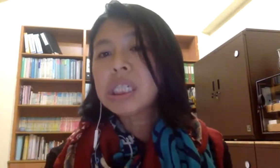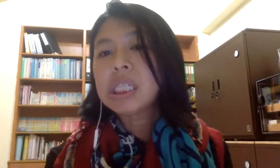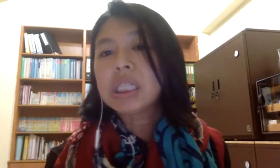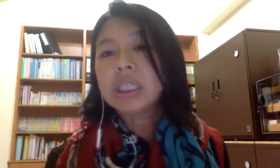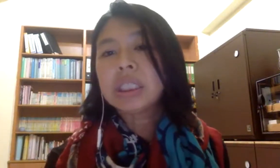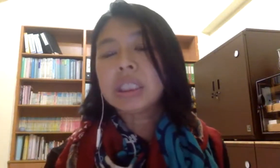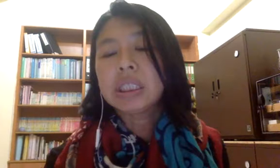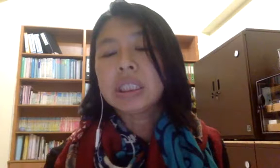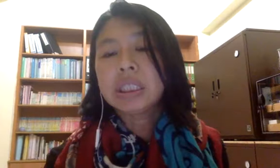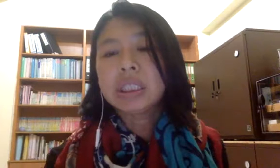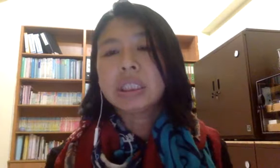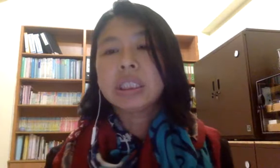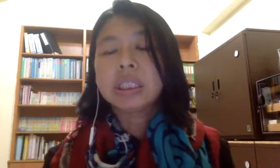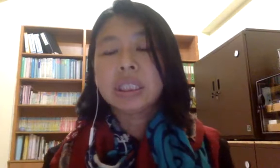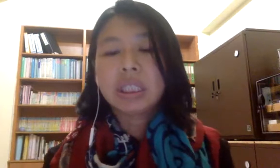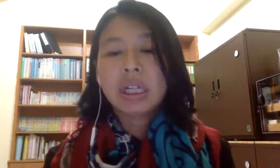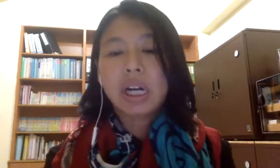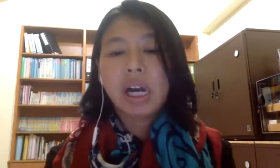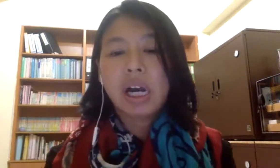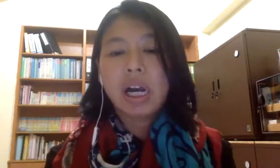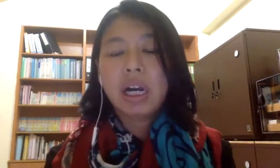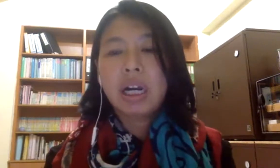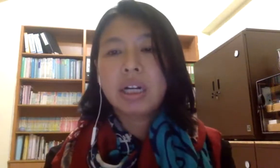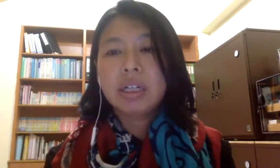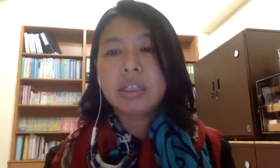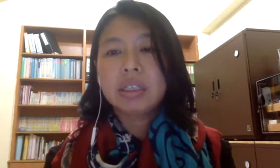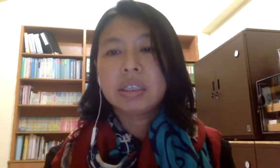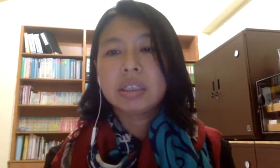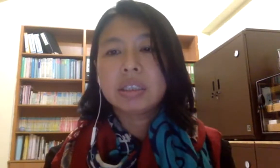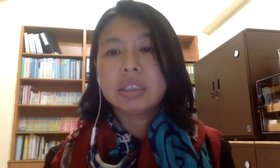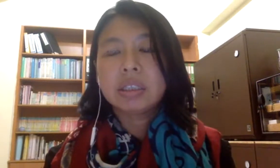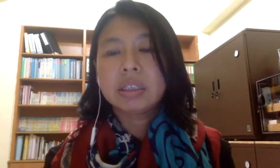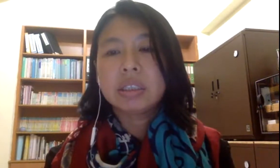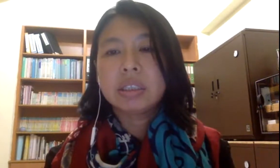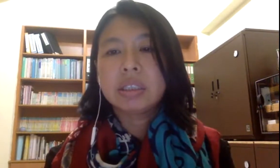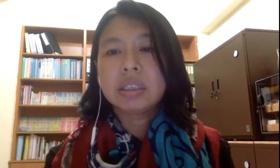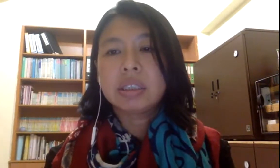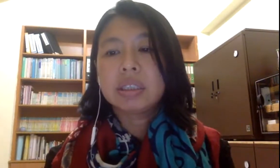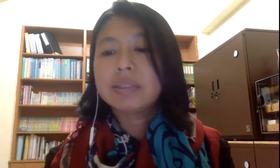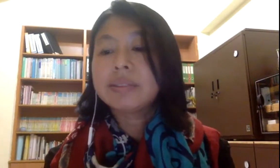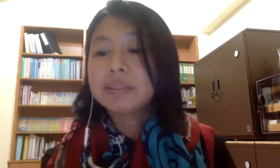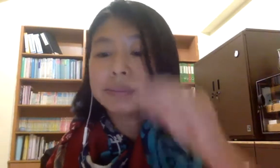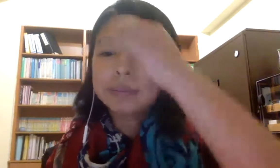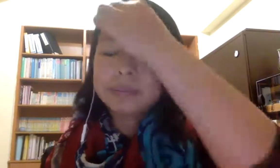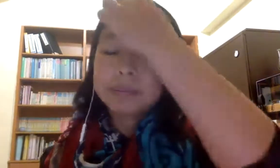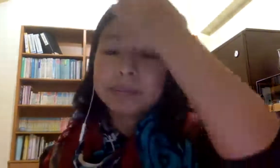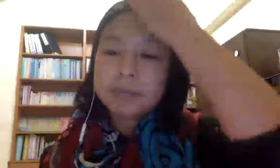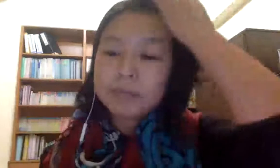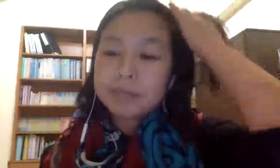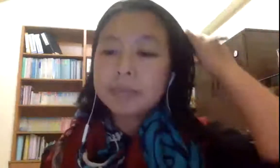اذا لم تعمل أنا متأكدة أن ديفيد لديه نسخة منها ويمكنه عرضها